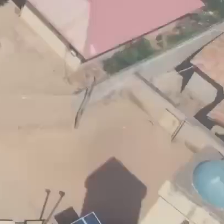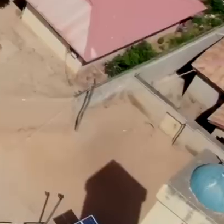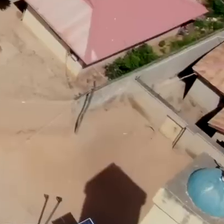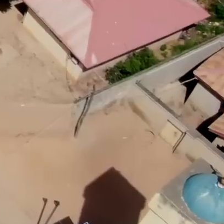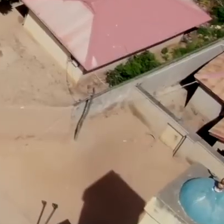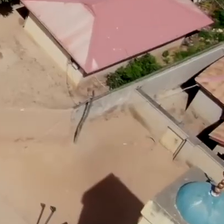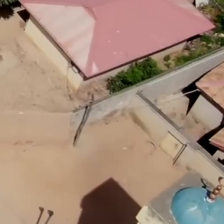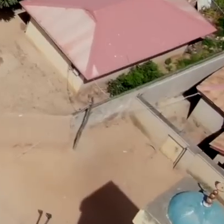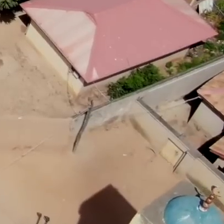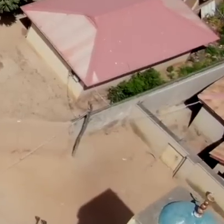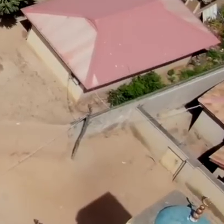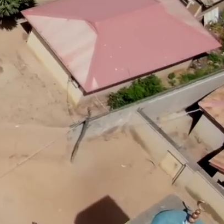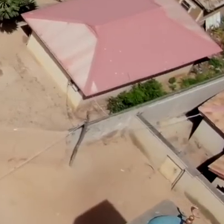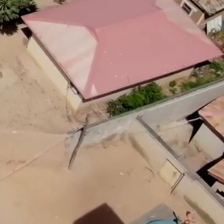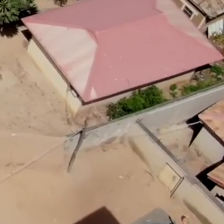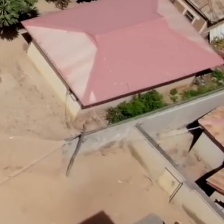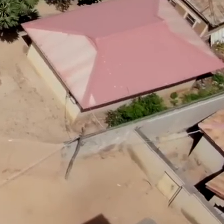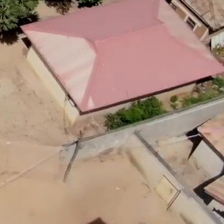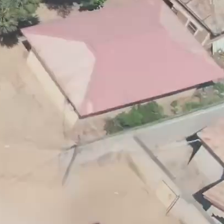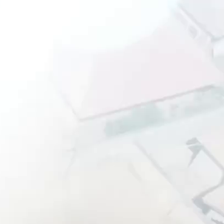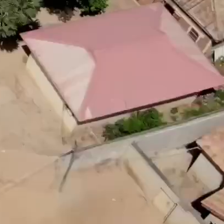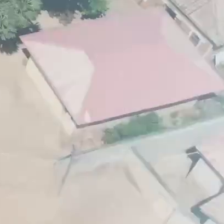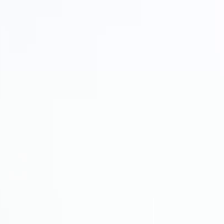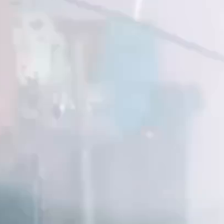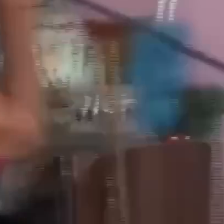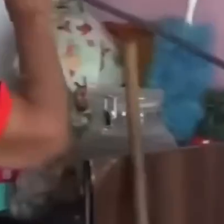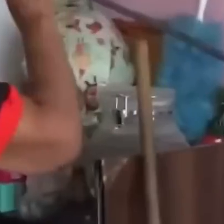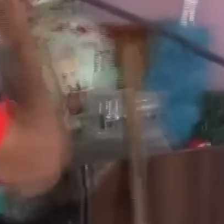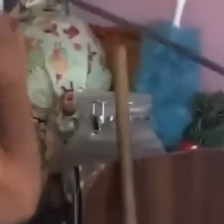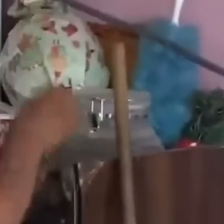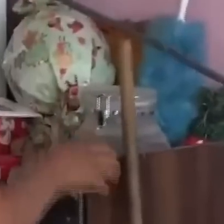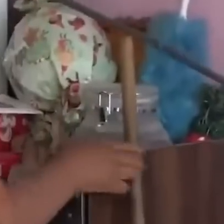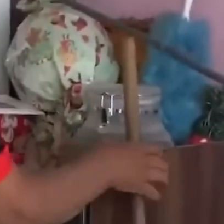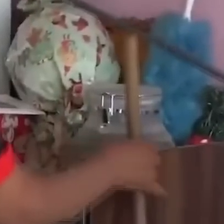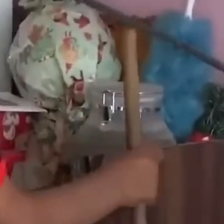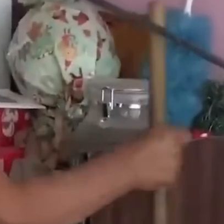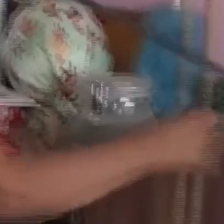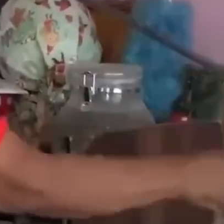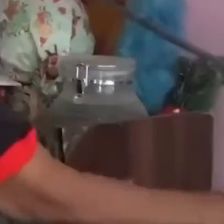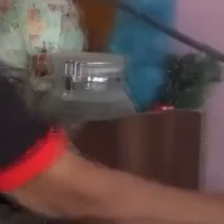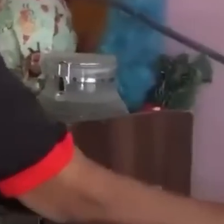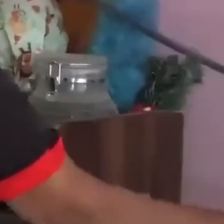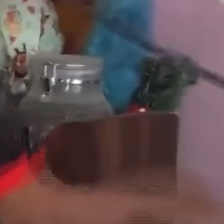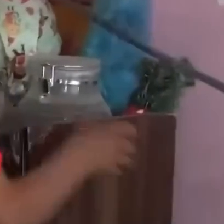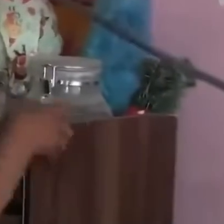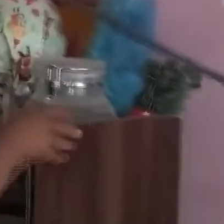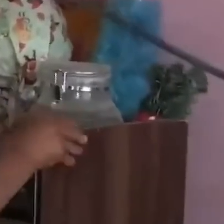que se paga particularmente en temporadas de temperaturas extremas la presidenta destacó